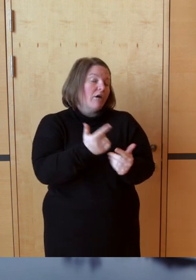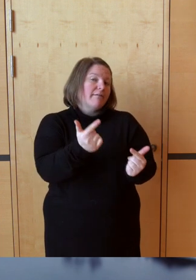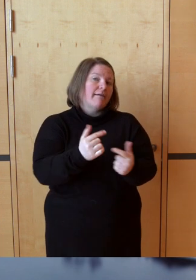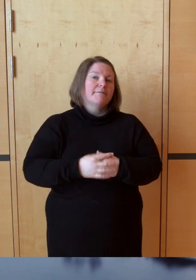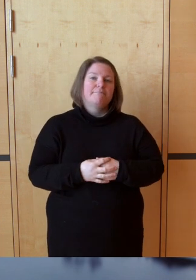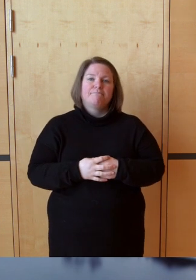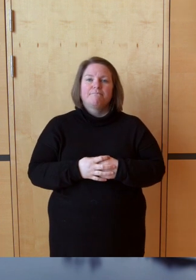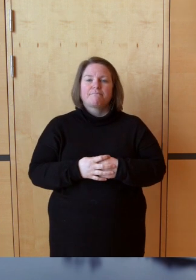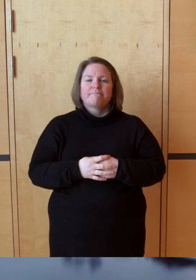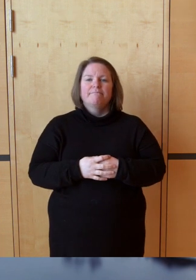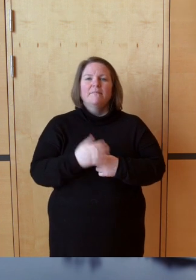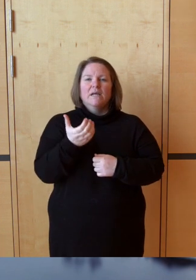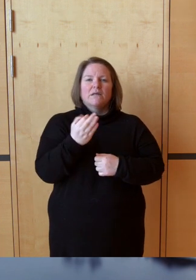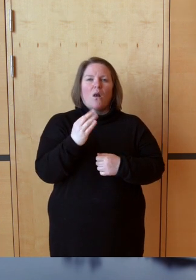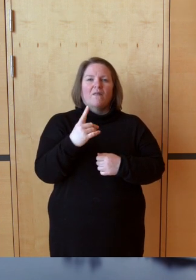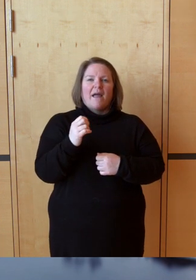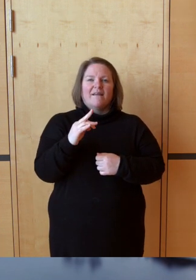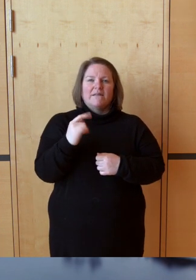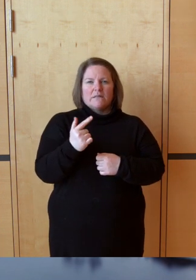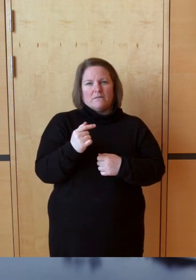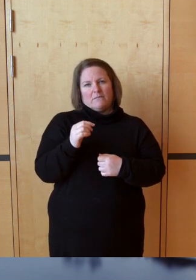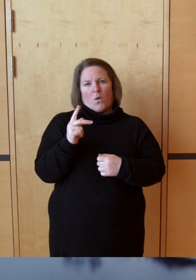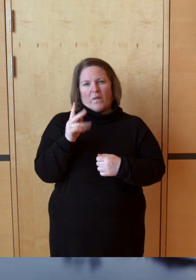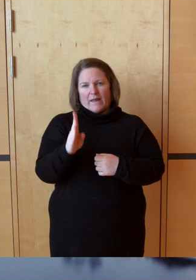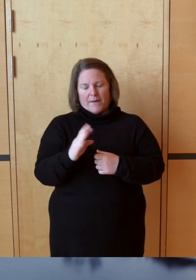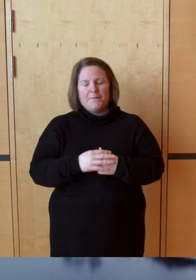Tack för att du har Charlotta Enqvist Kristdemokraternas gruppledare direktlägenheter Hansson